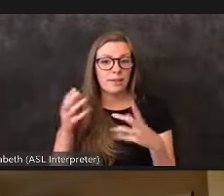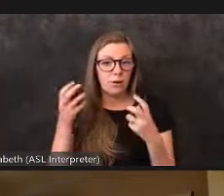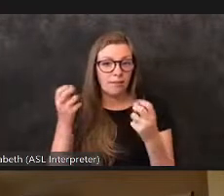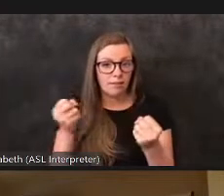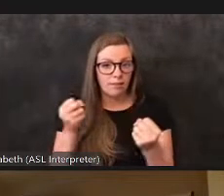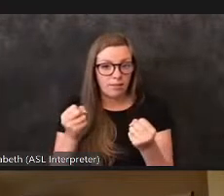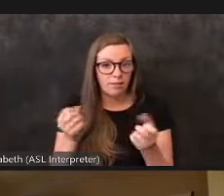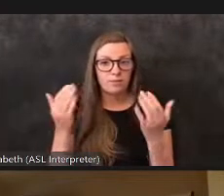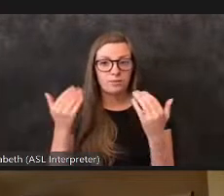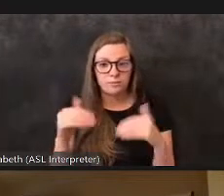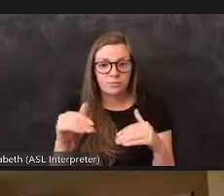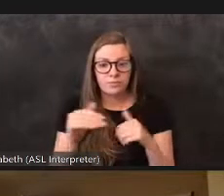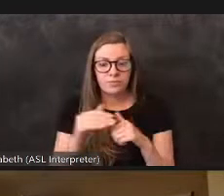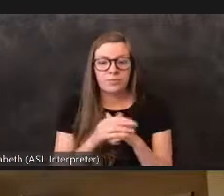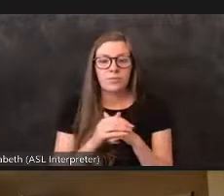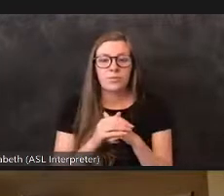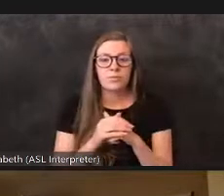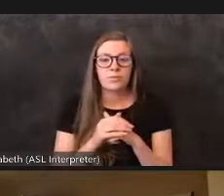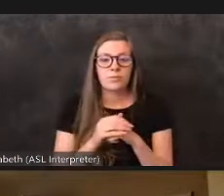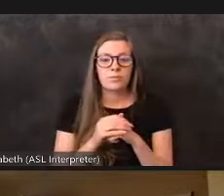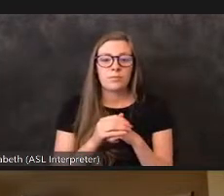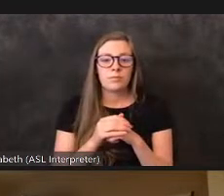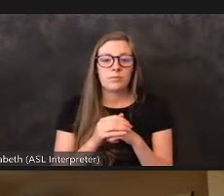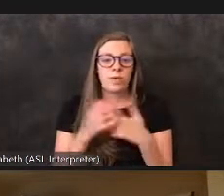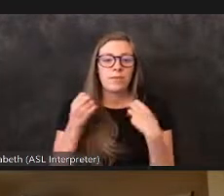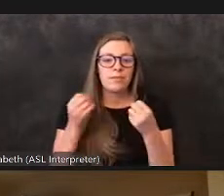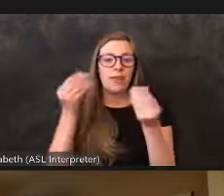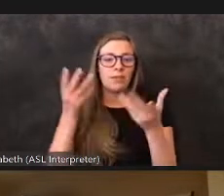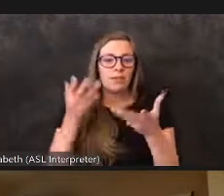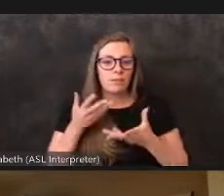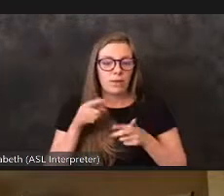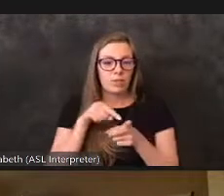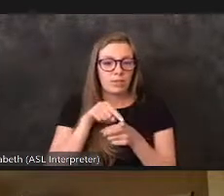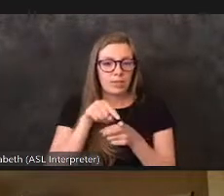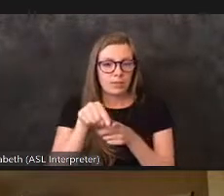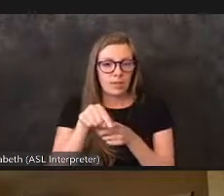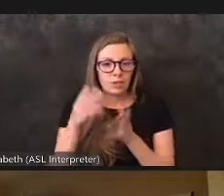humano Salud mental y supervisen especialista Kaleth Deanna